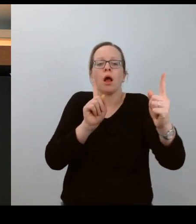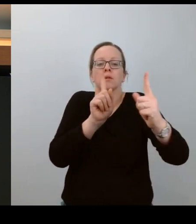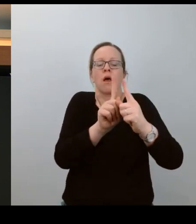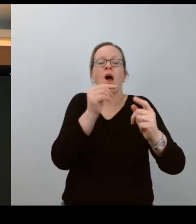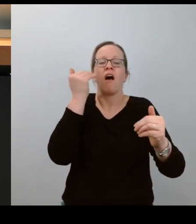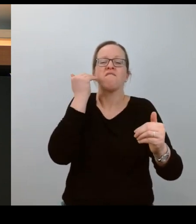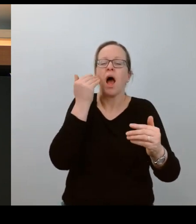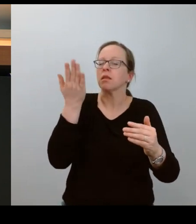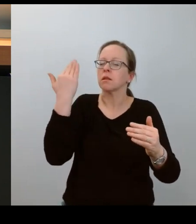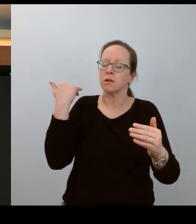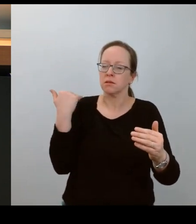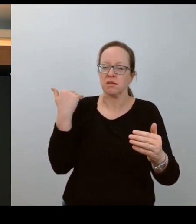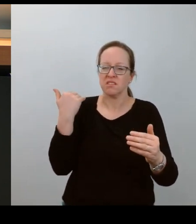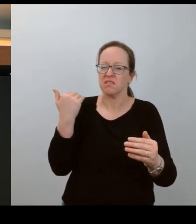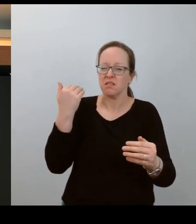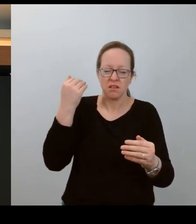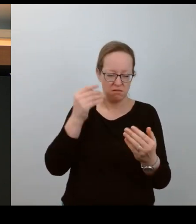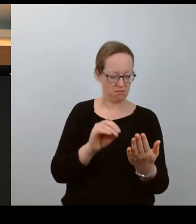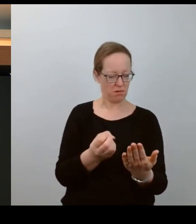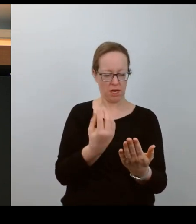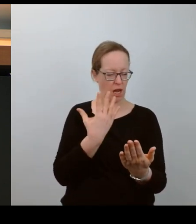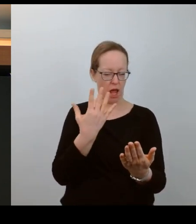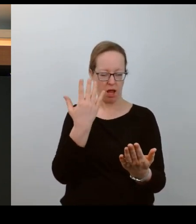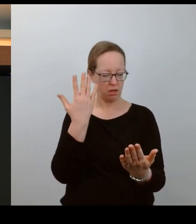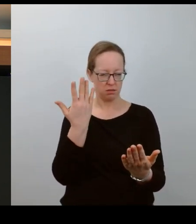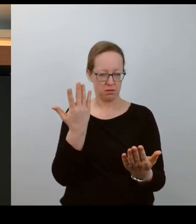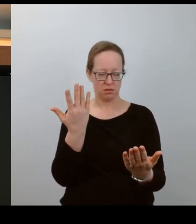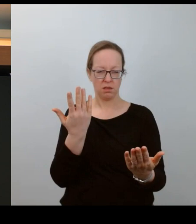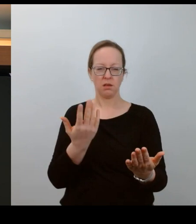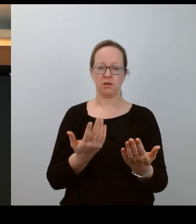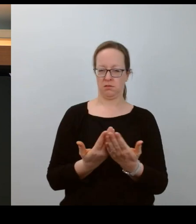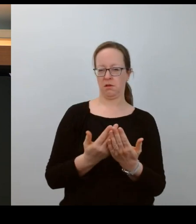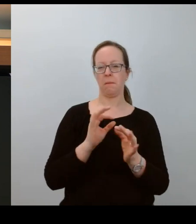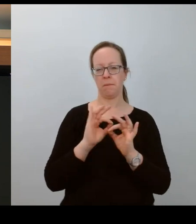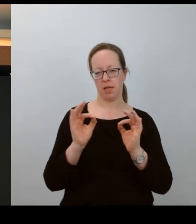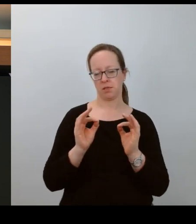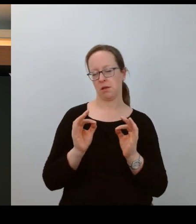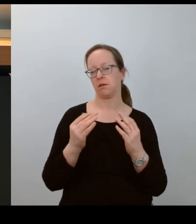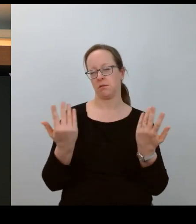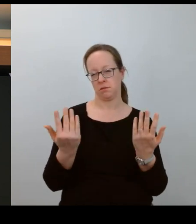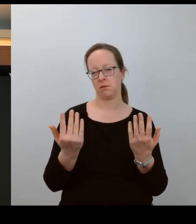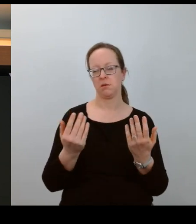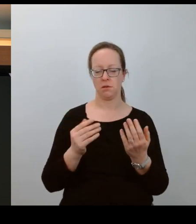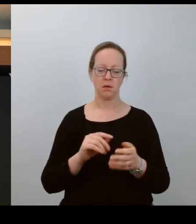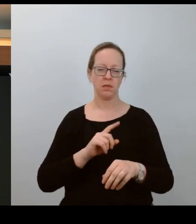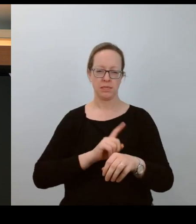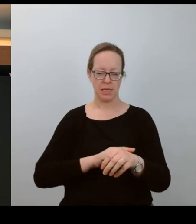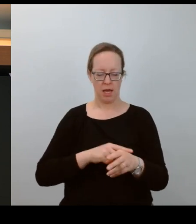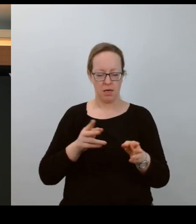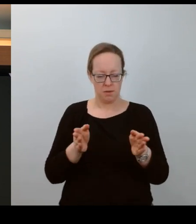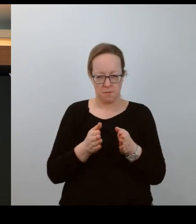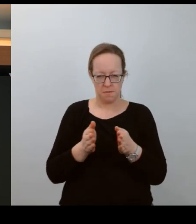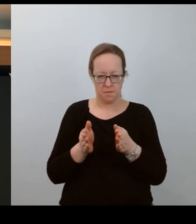Ich hoffe wir haben daraus gelernt und werden es bei einer künftigen Pandemie besser machen. Ein weiterer wichtiger Aspekt war die Erfassung von